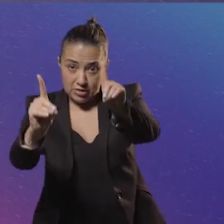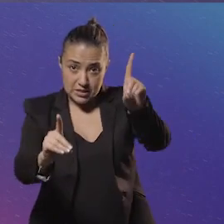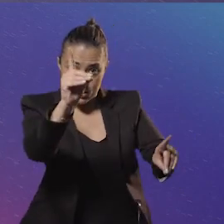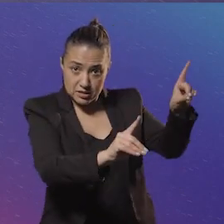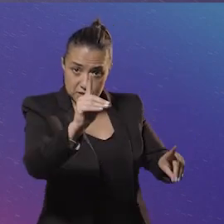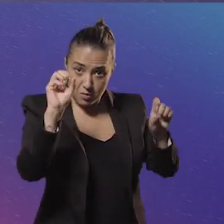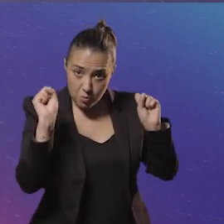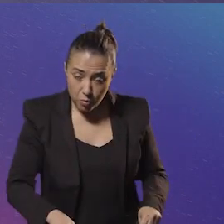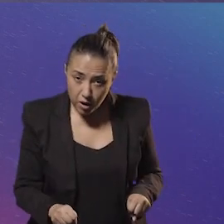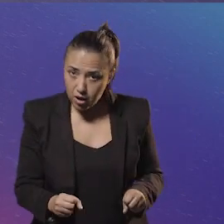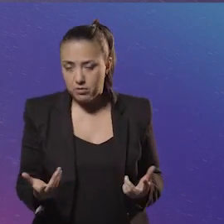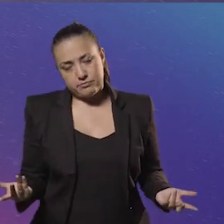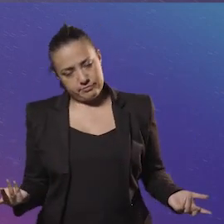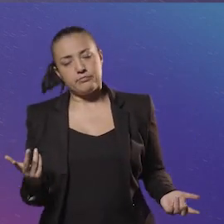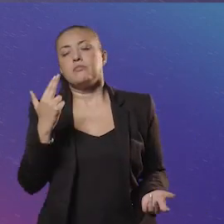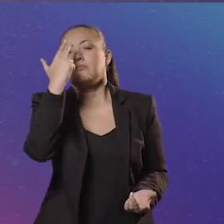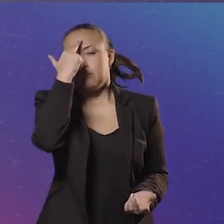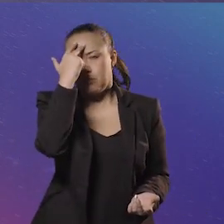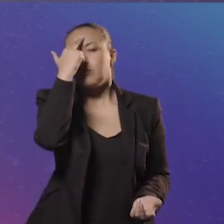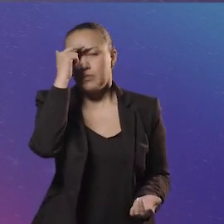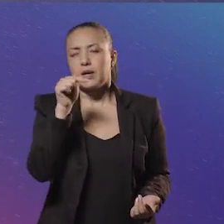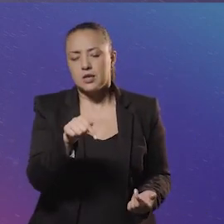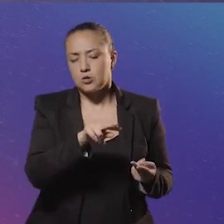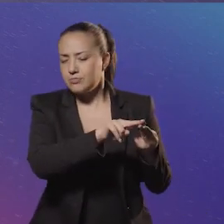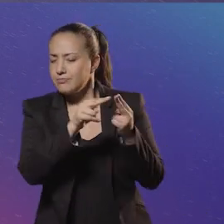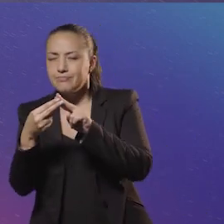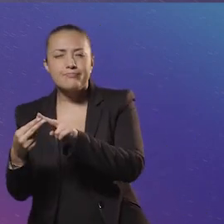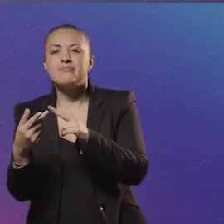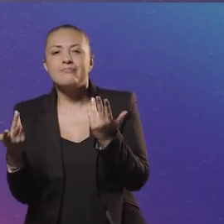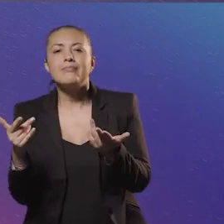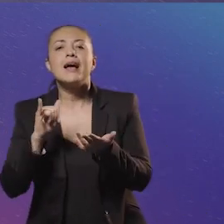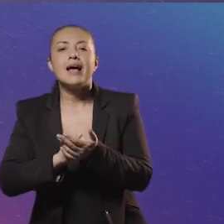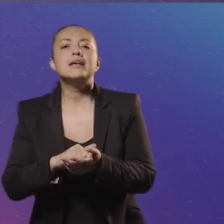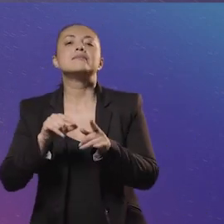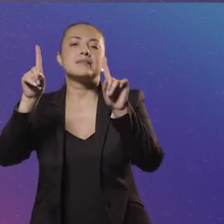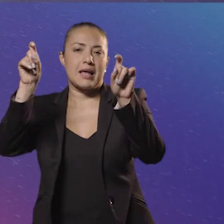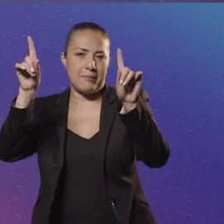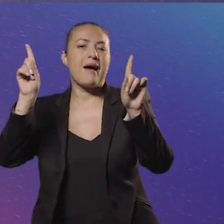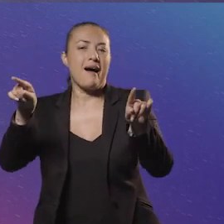Y obviamente eso se relaciona claramente con el tema de la sexualidad.